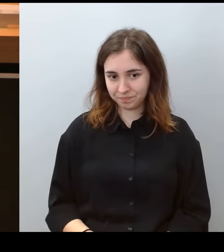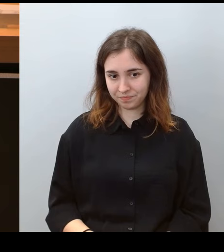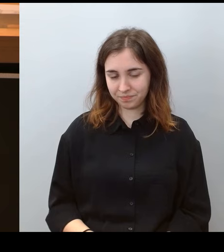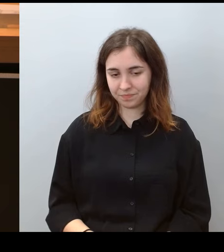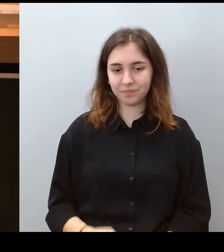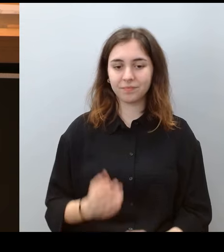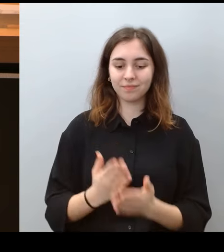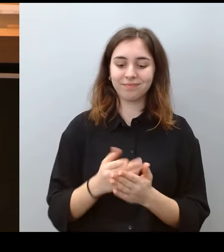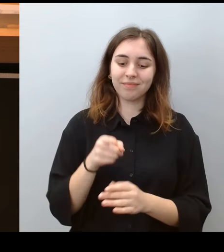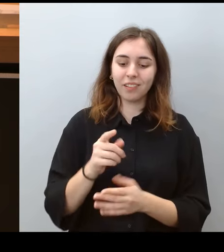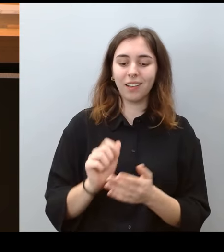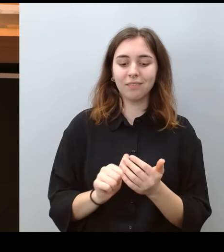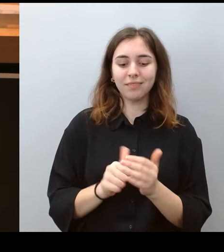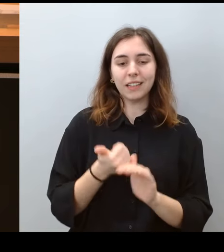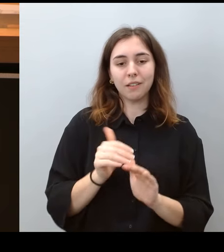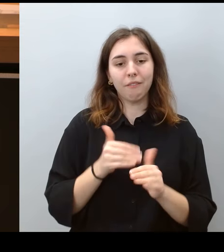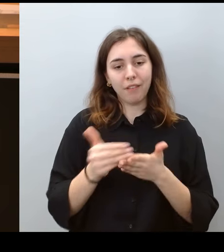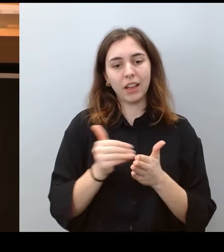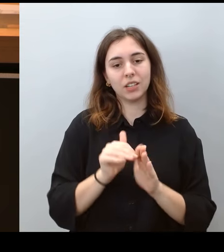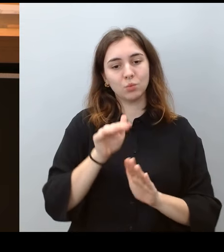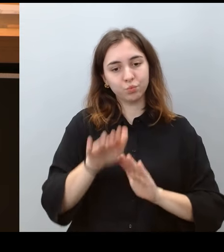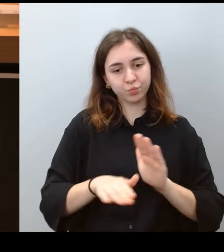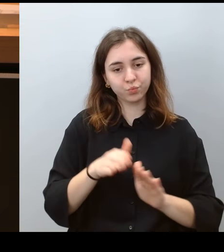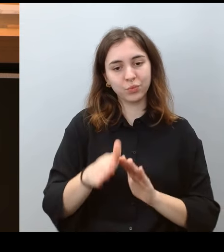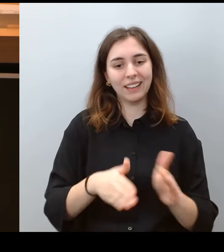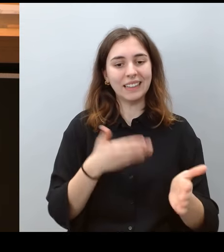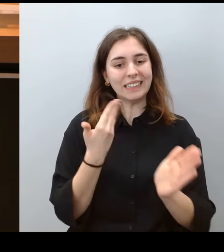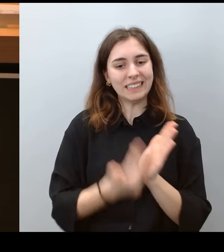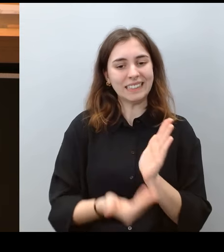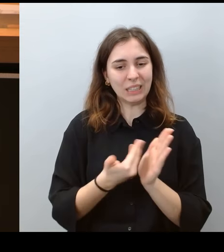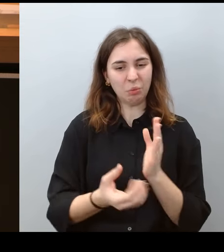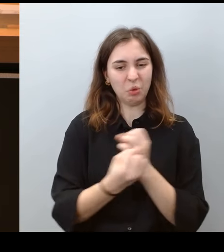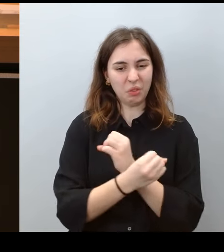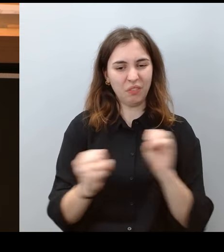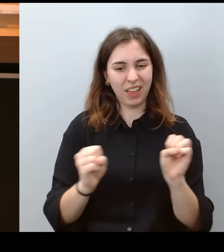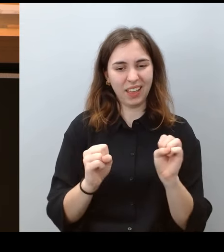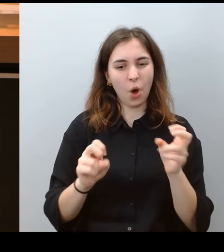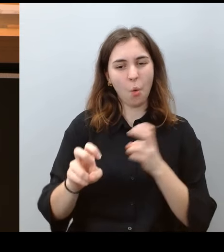zur diskriminierungsfreiem Umgang und Miteinander in der Stadtgesellschaft